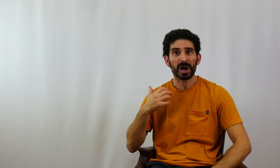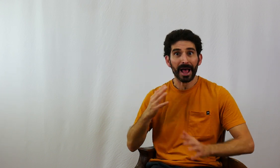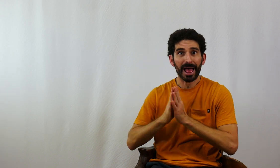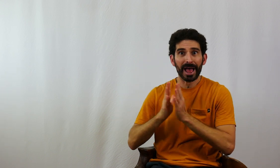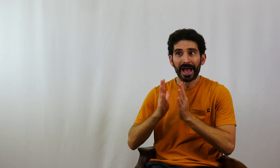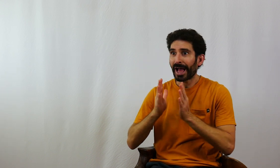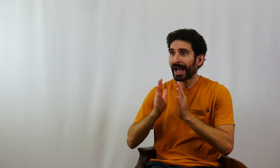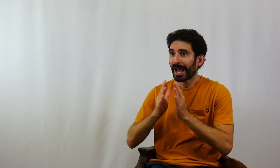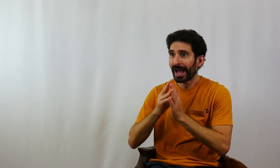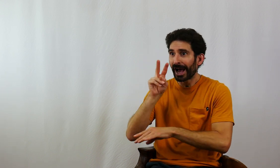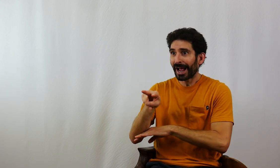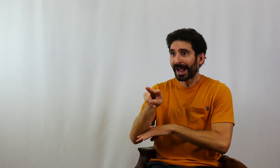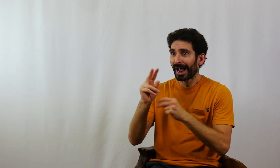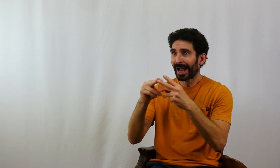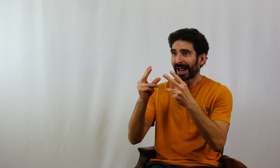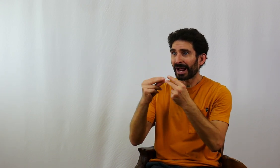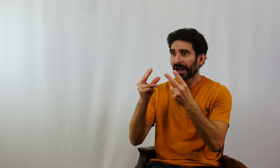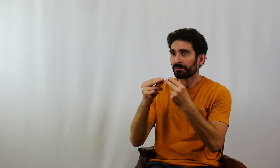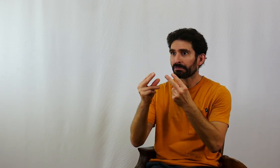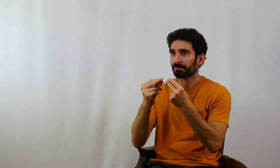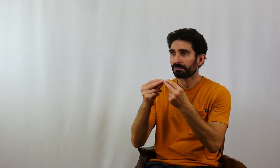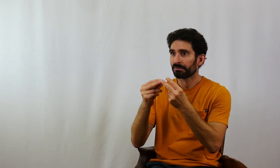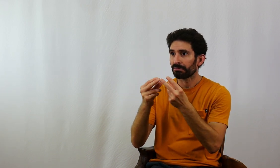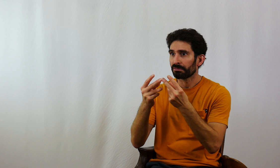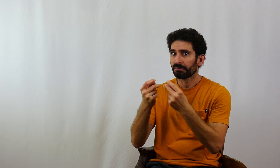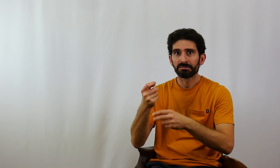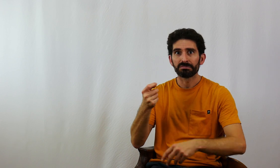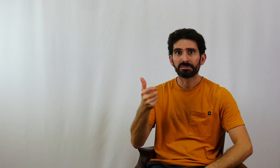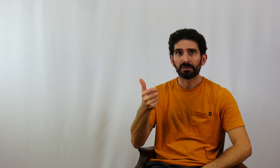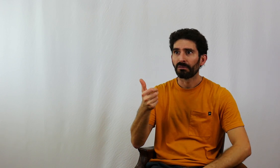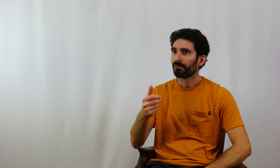J'ai hâte de voir les explications mais il y en a peu.